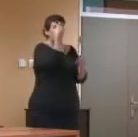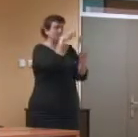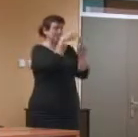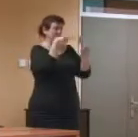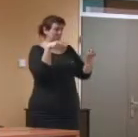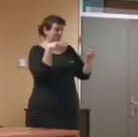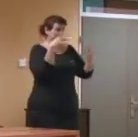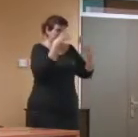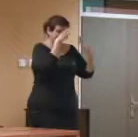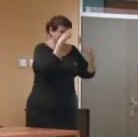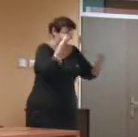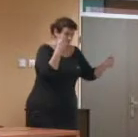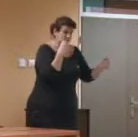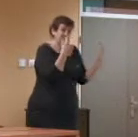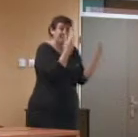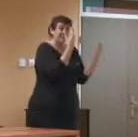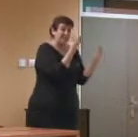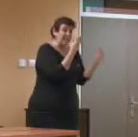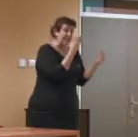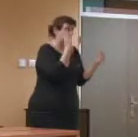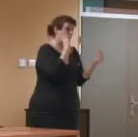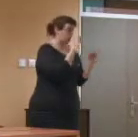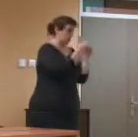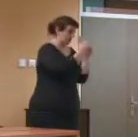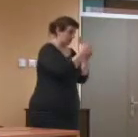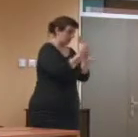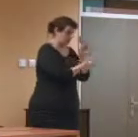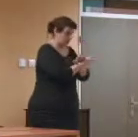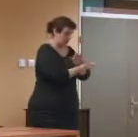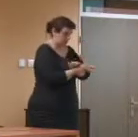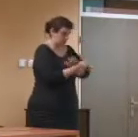tantísimos casos de corrupción y tantos protagonistas,